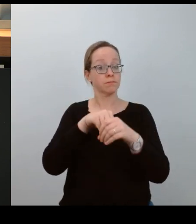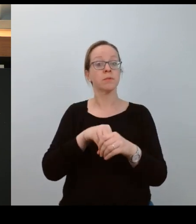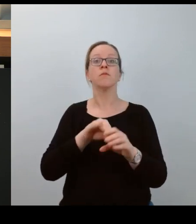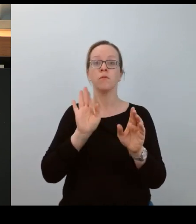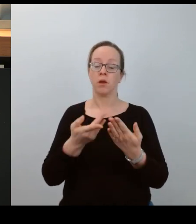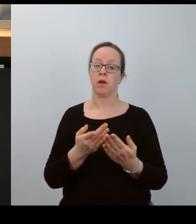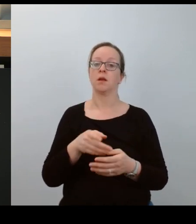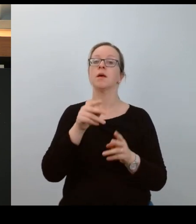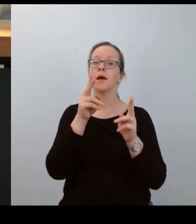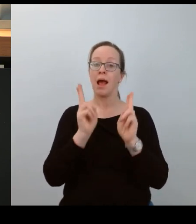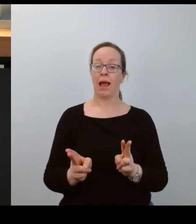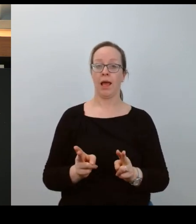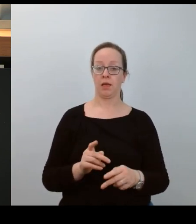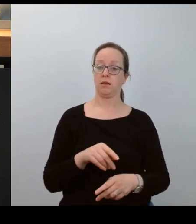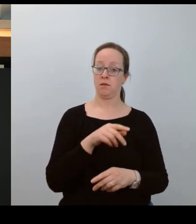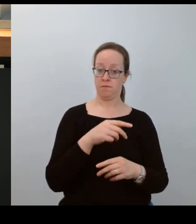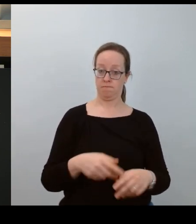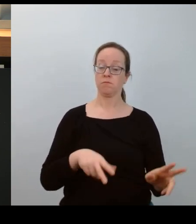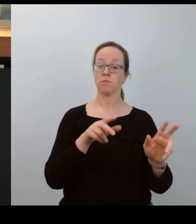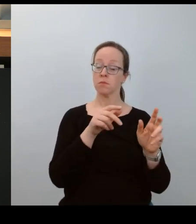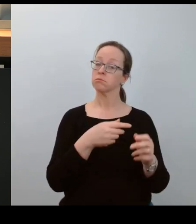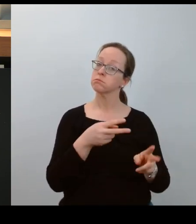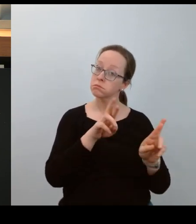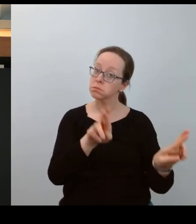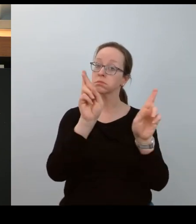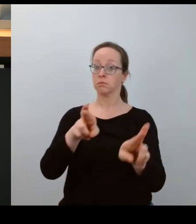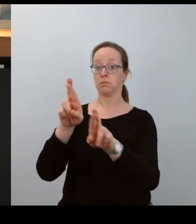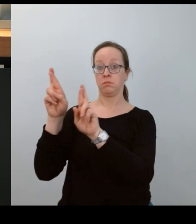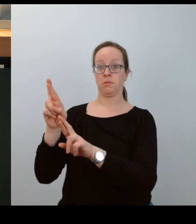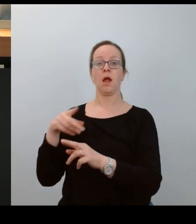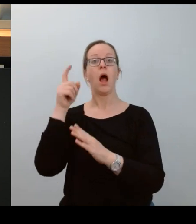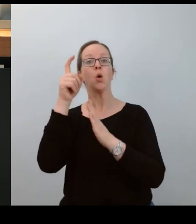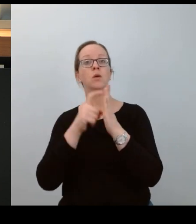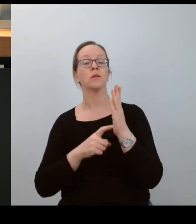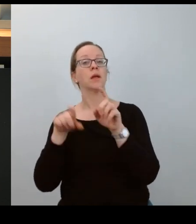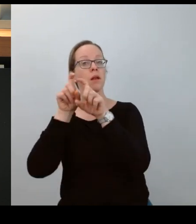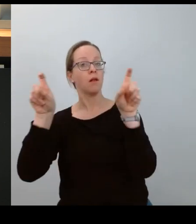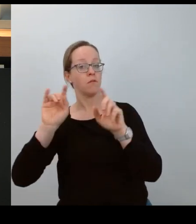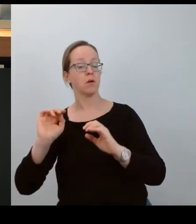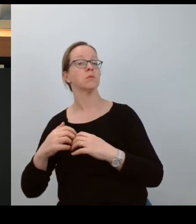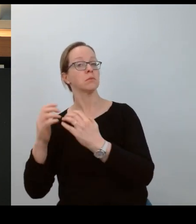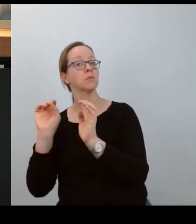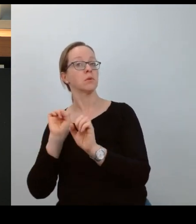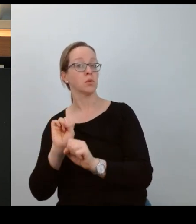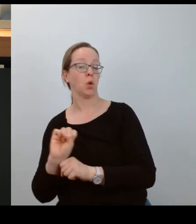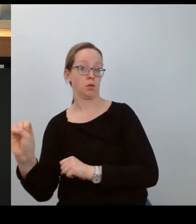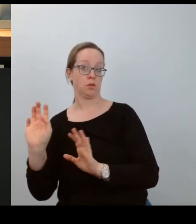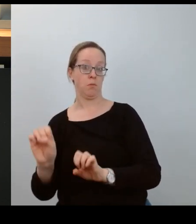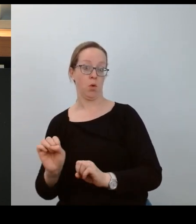Kommen wir zum Datenschutzbericht 2020. Viele Themen sind nach wie vor aktuell, Frau Kampp hat schon einige erwähnt.